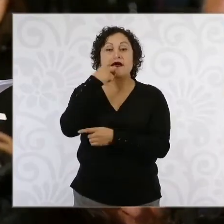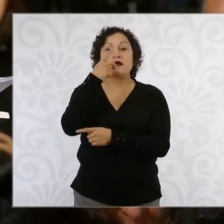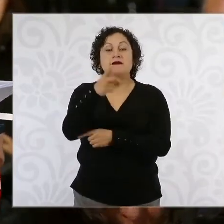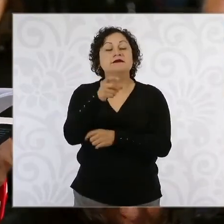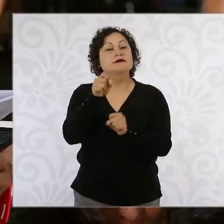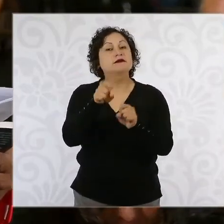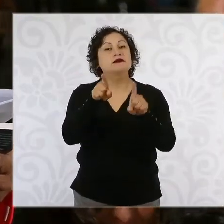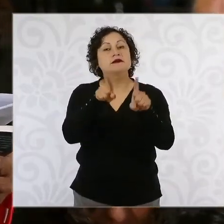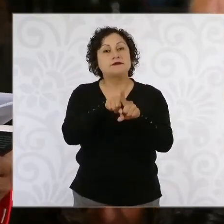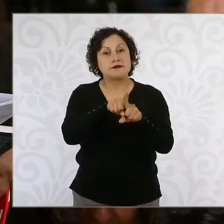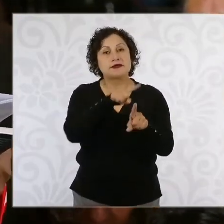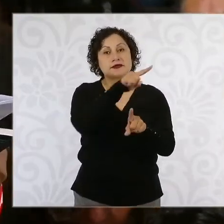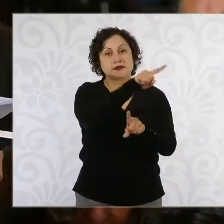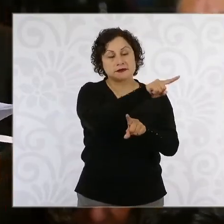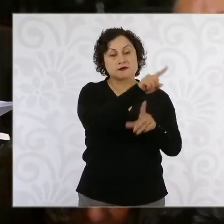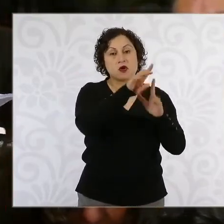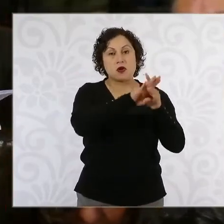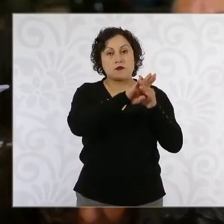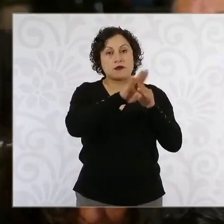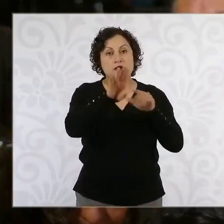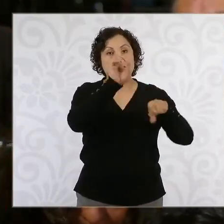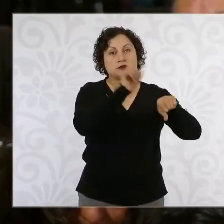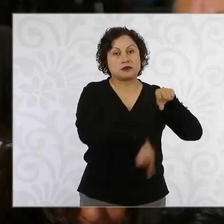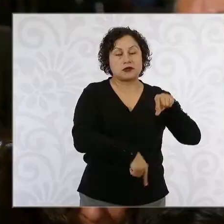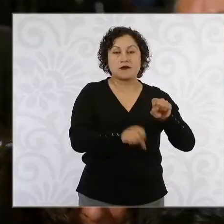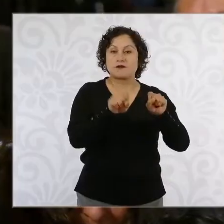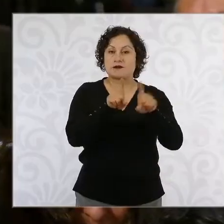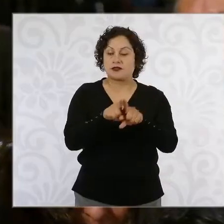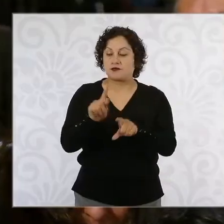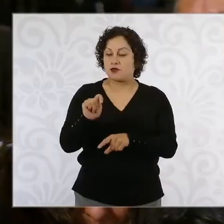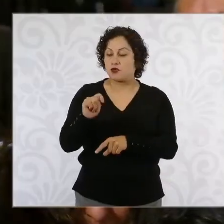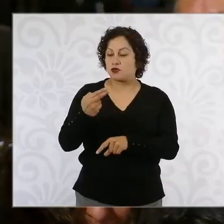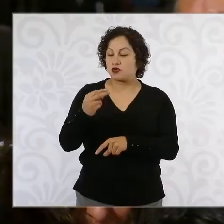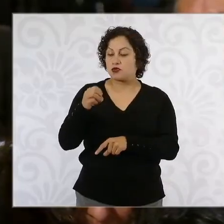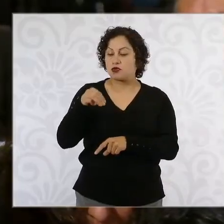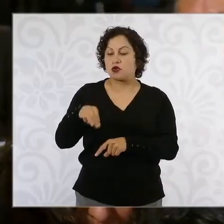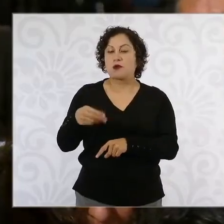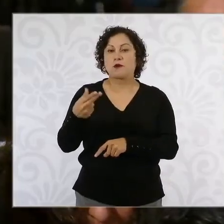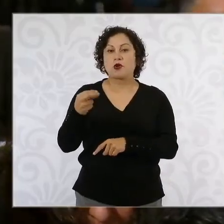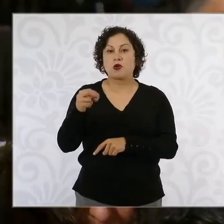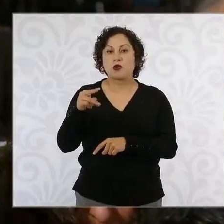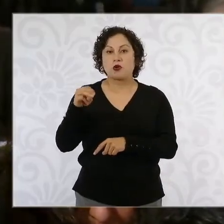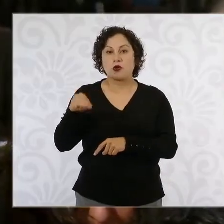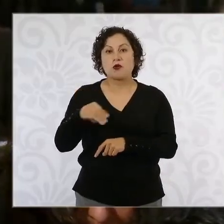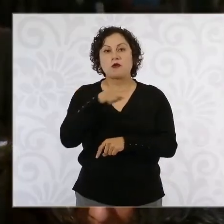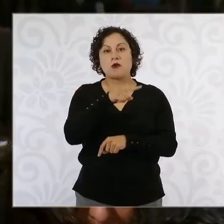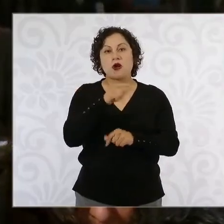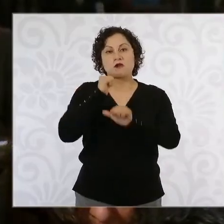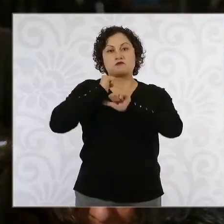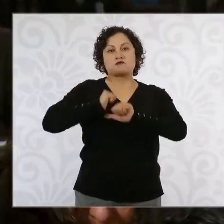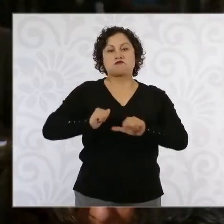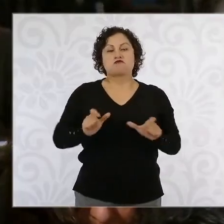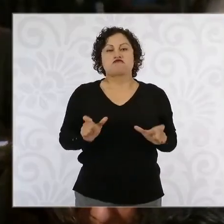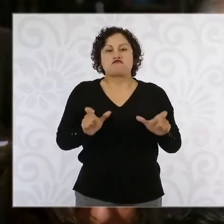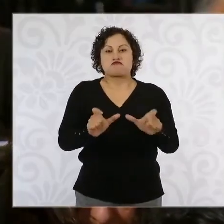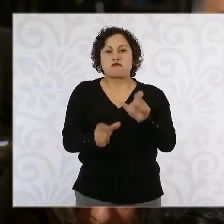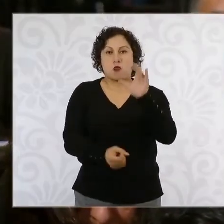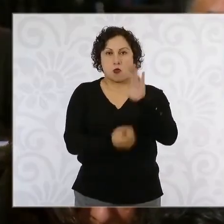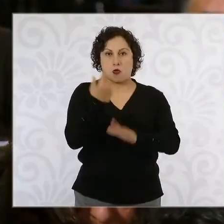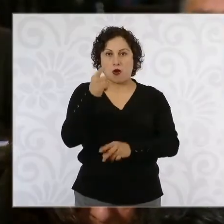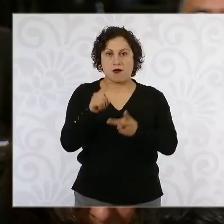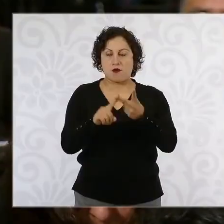la inmigración como Tom H que será el nuevo sar de la frontera y r Scott como director de aduanas